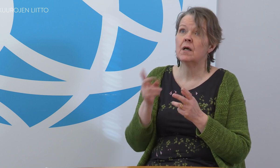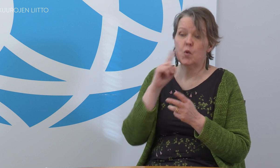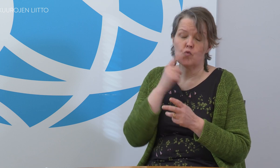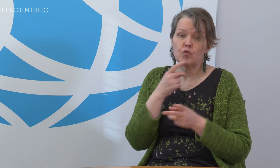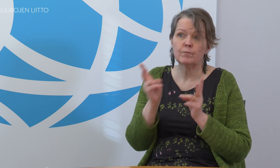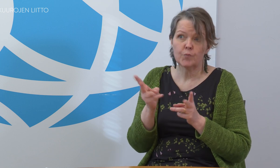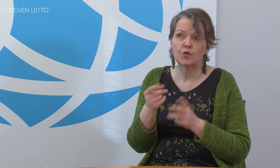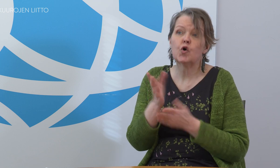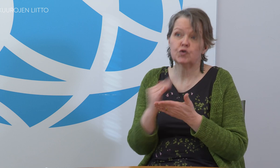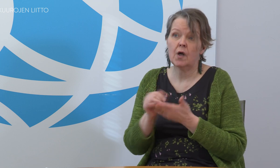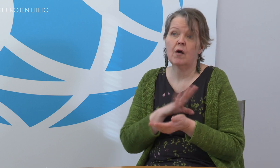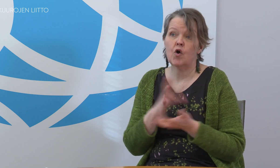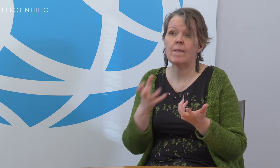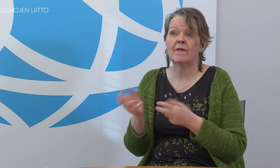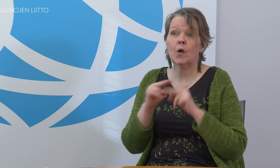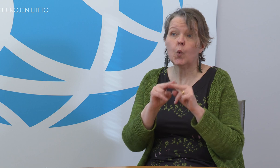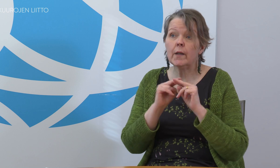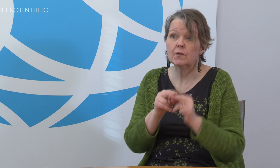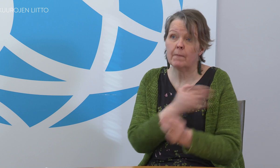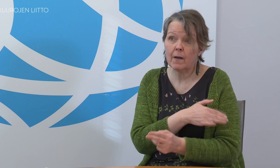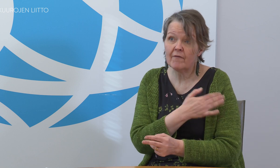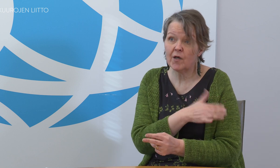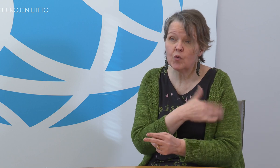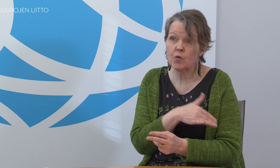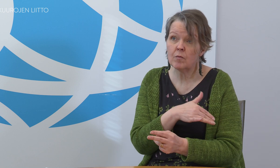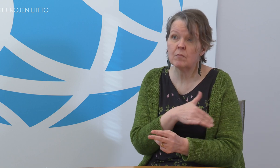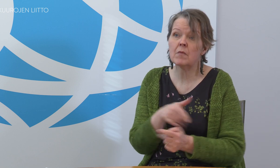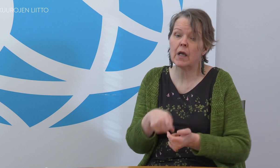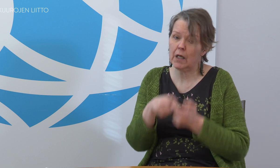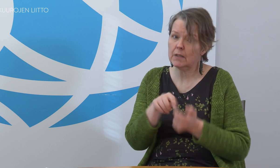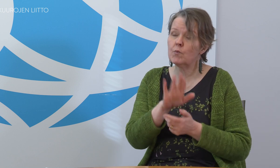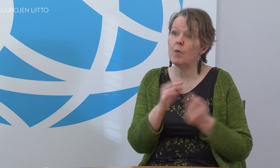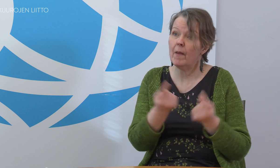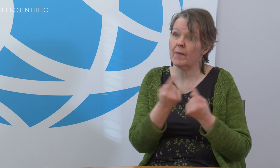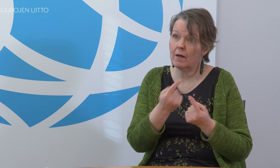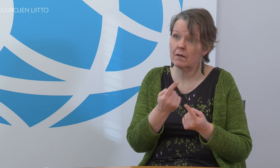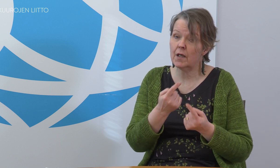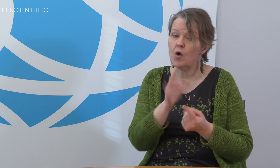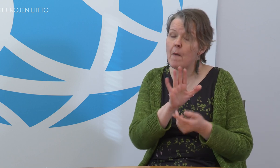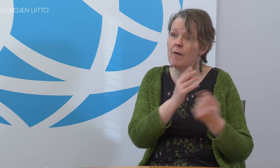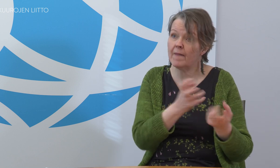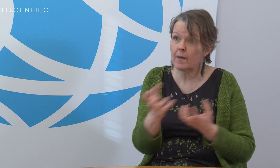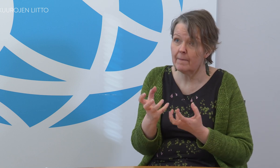Joillakin kuuroilla on myös tarve kuljetuspalveluihin, riippuen tilanteista ja tarpeista.